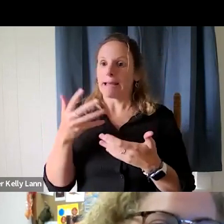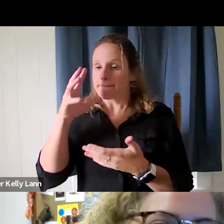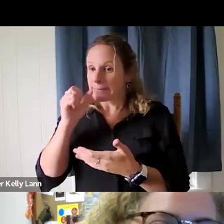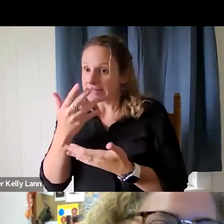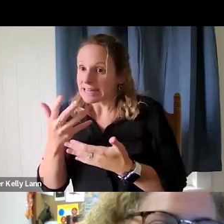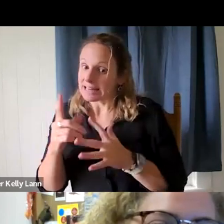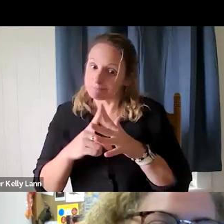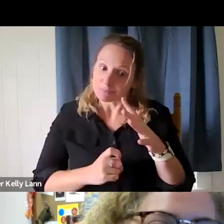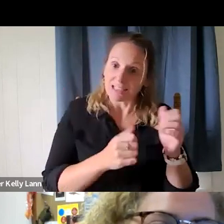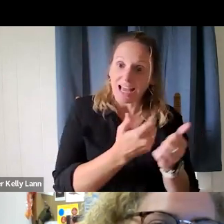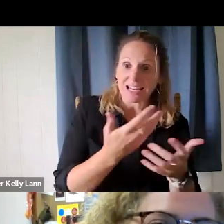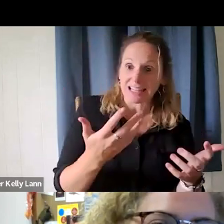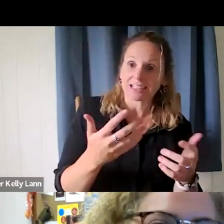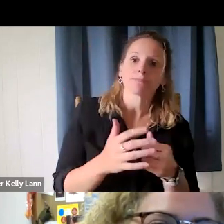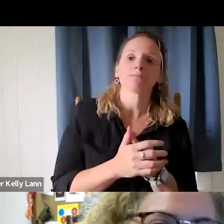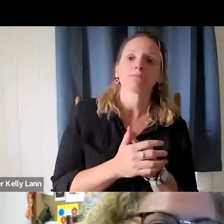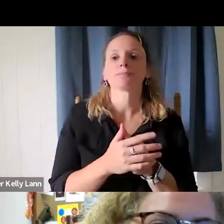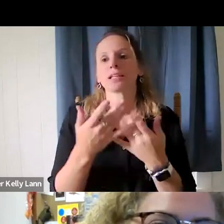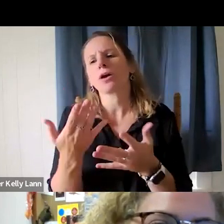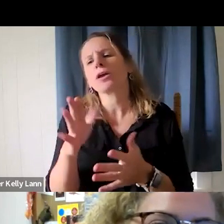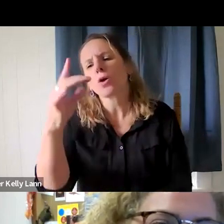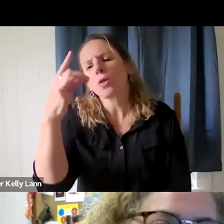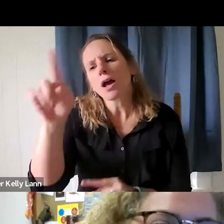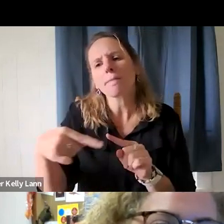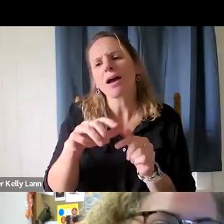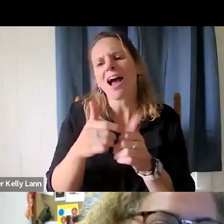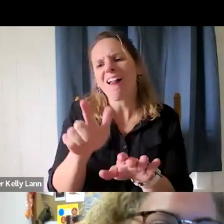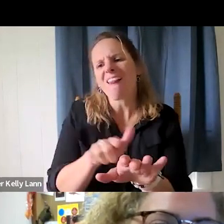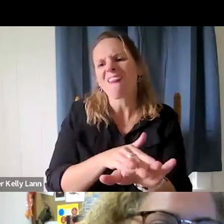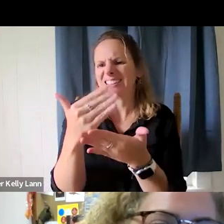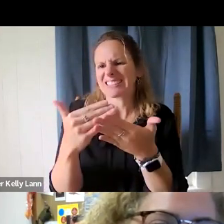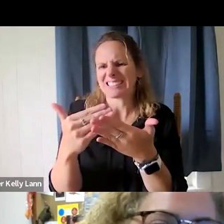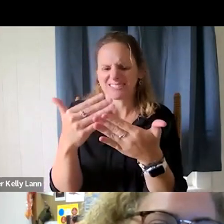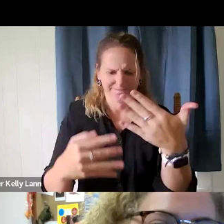pero ¿cuál es su opinión sobre cuán largas podrían ser estas secciones, si tenemos en cuenta